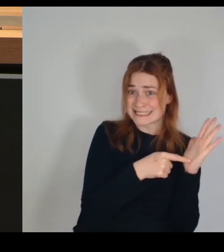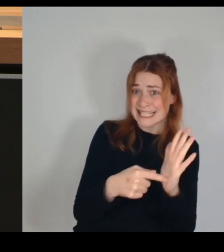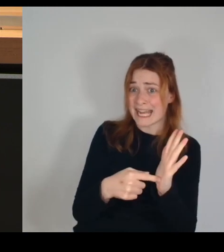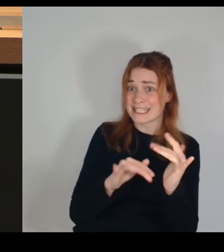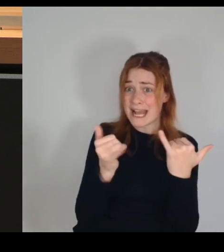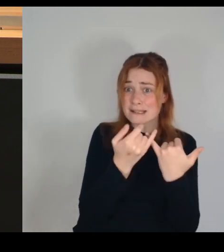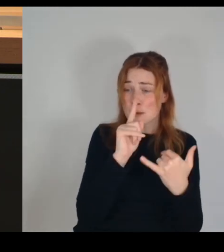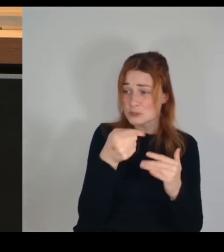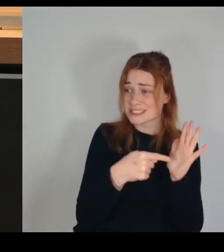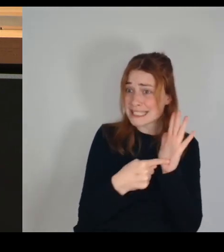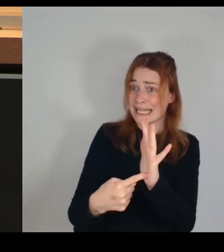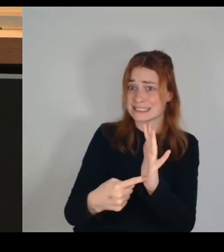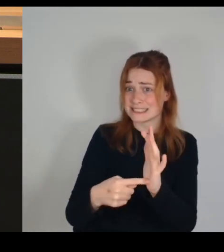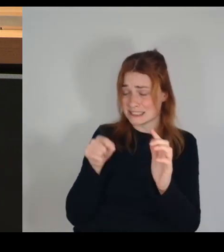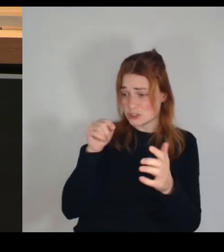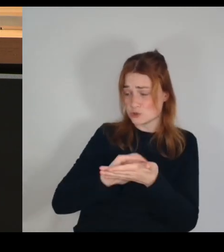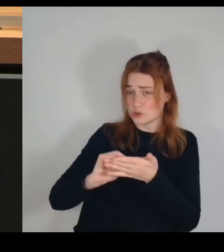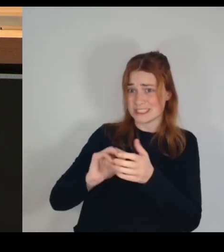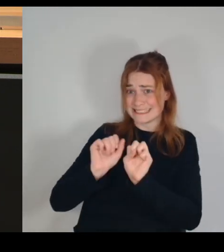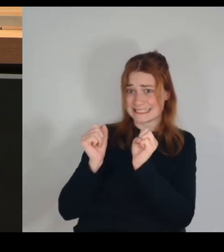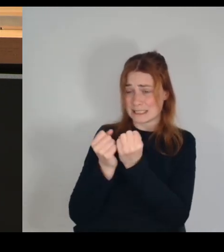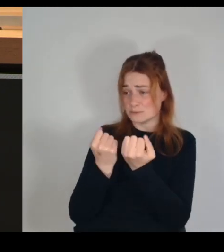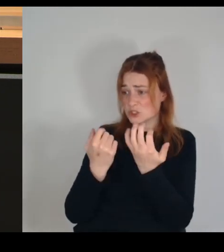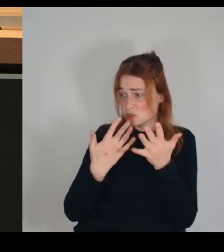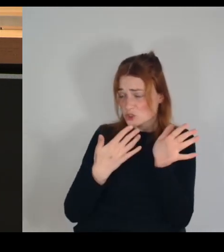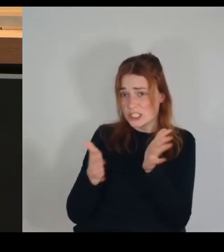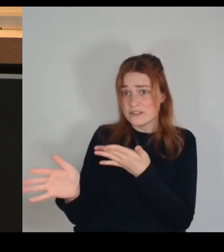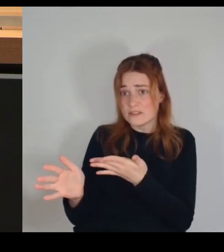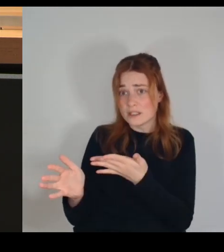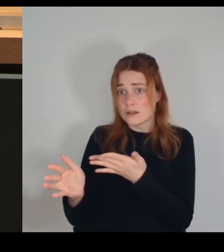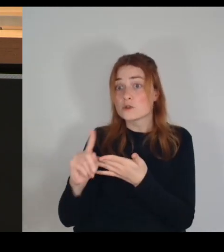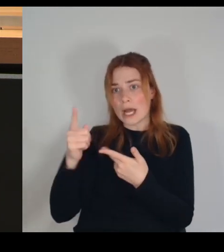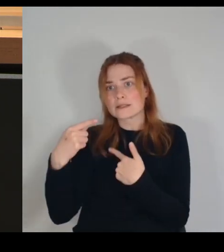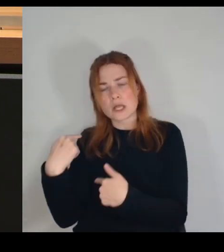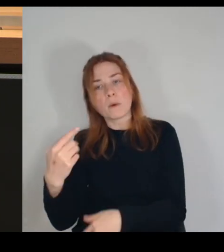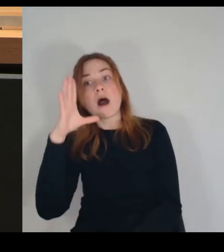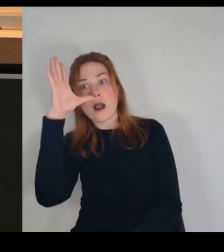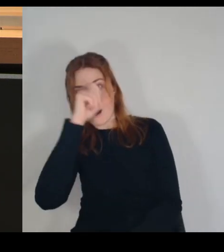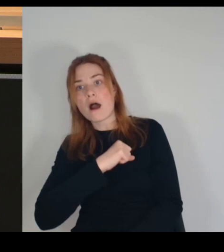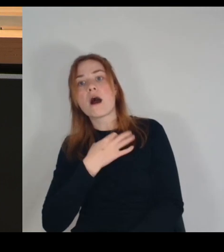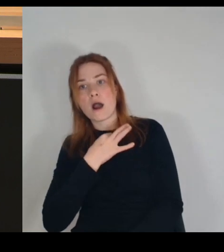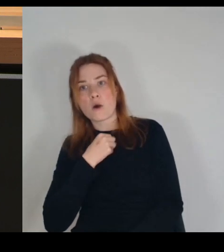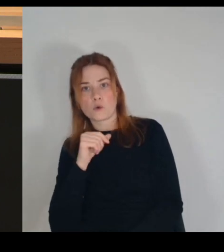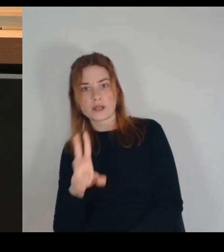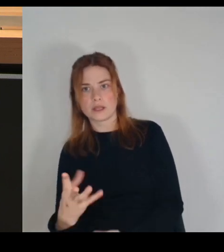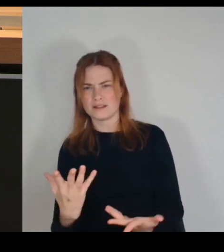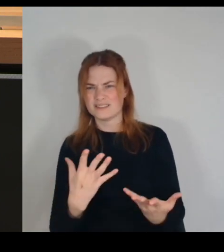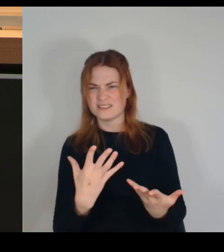Im Antrag behaupten Sie, dass die Schulreinigung durch die Pandemie an Bedeutung gewonnen hat. Als ob es erst einer globalen Krise